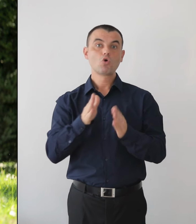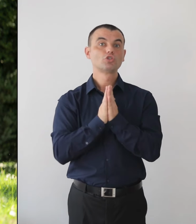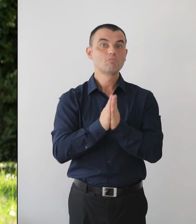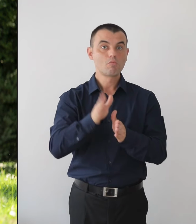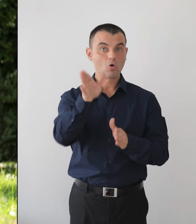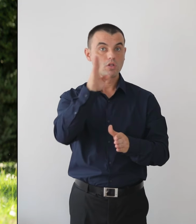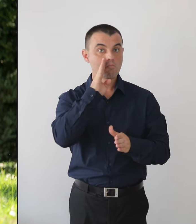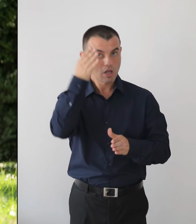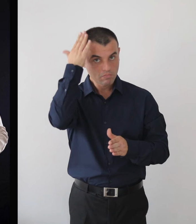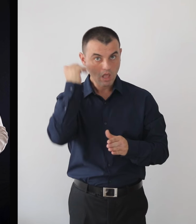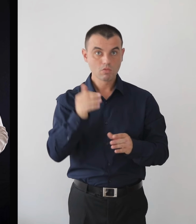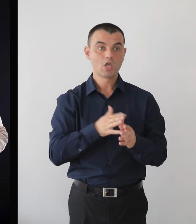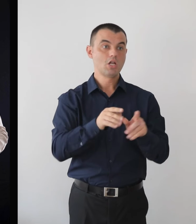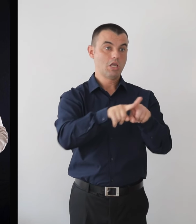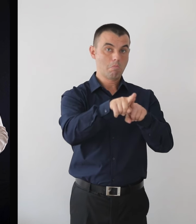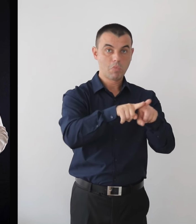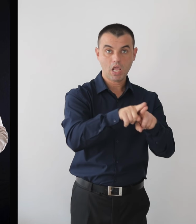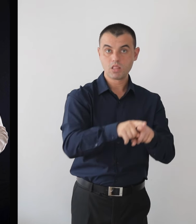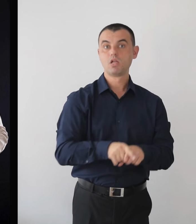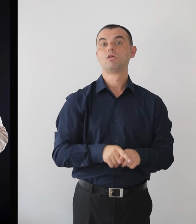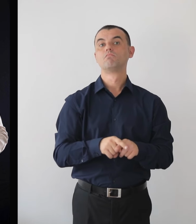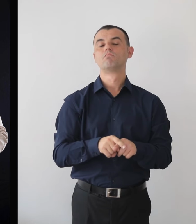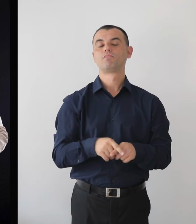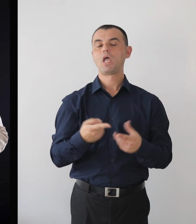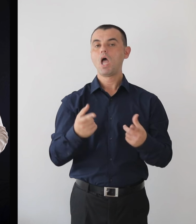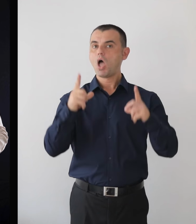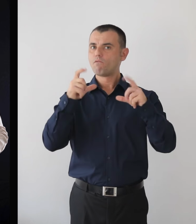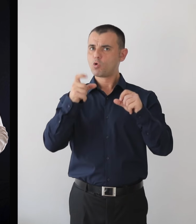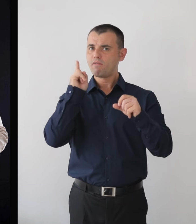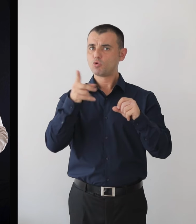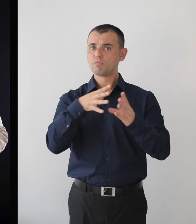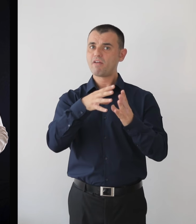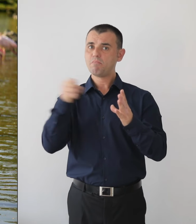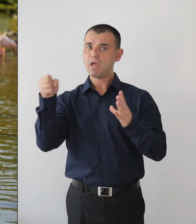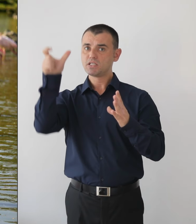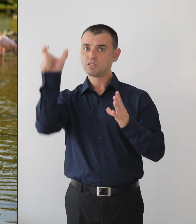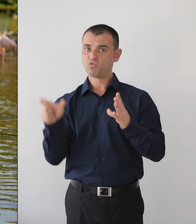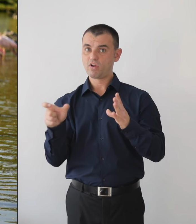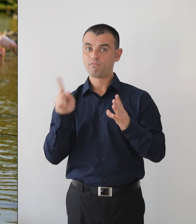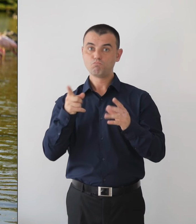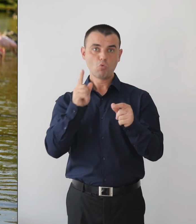можете да попитате вашите родители, членове на семейството или приятели. Снимката може да се направи и без модел.